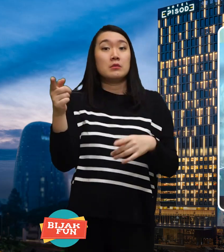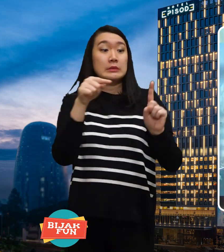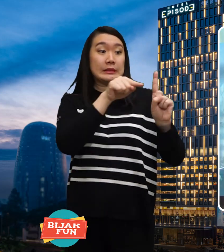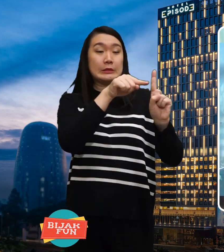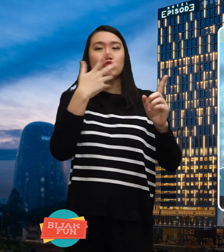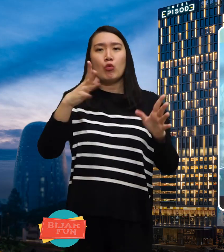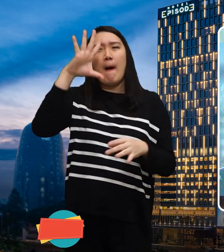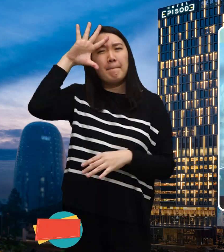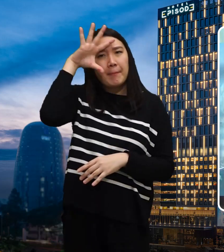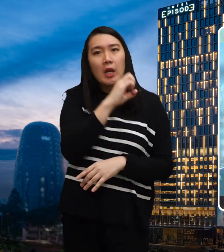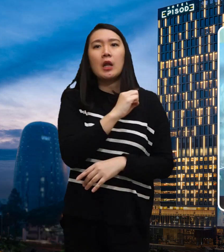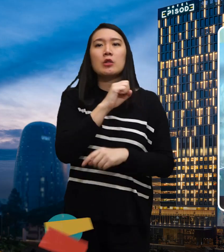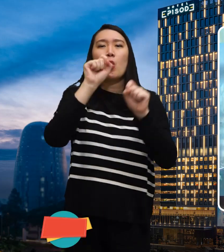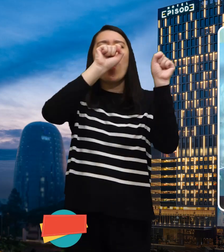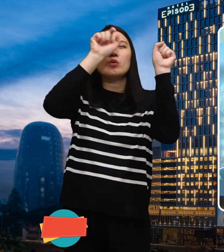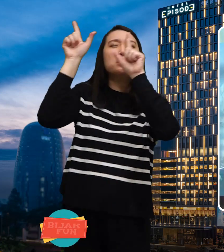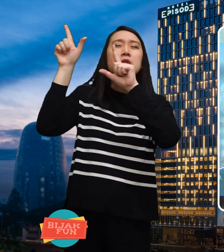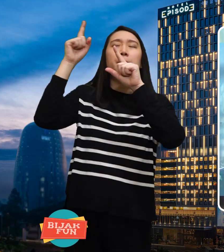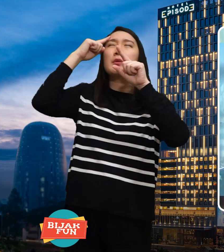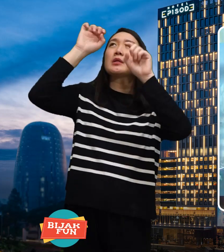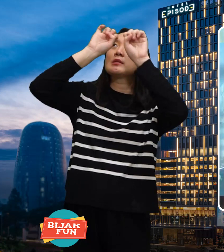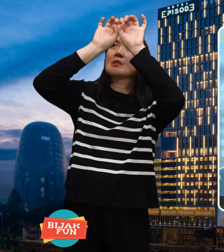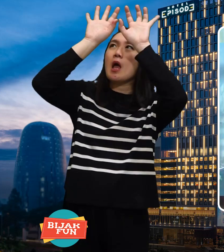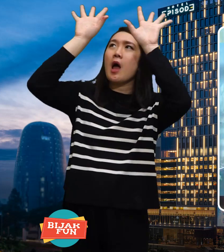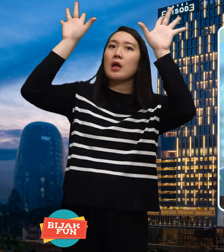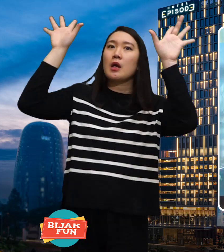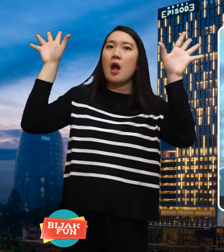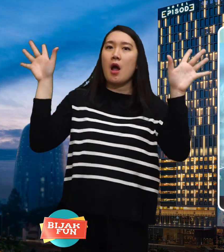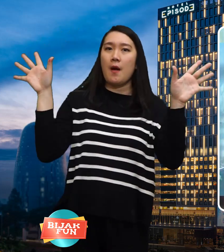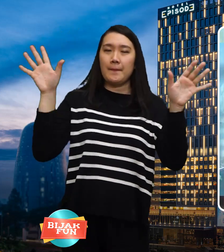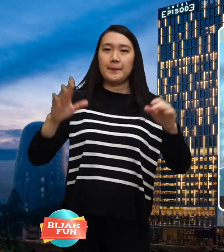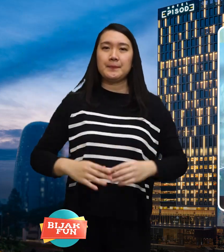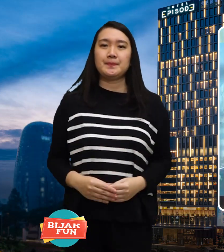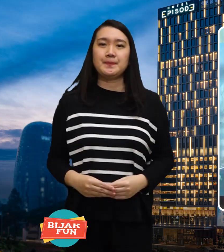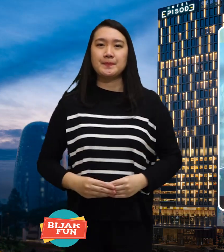dan membuatnya mengerti konsep spektrum cahaya.